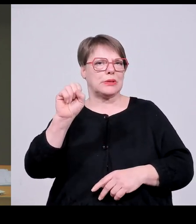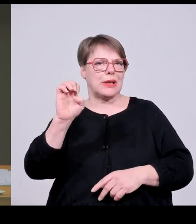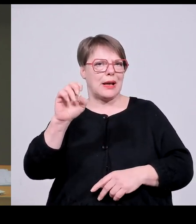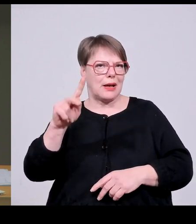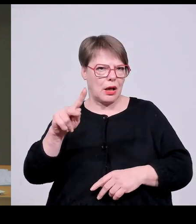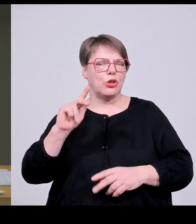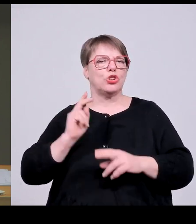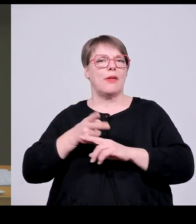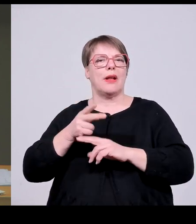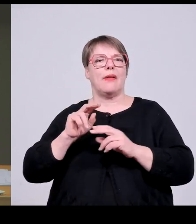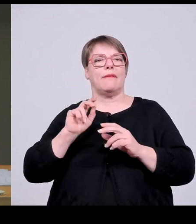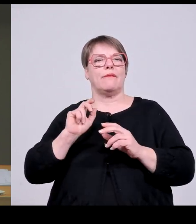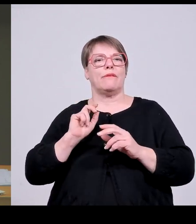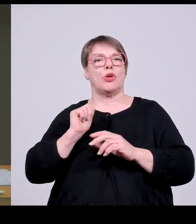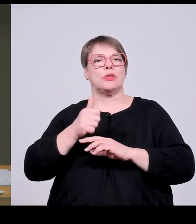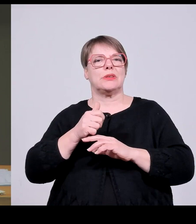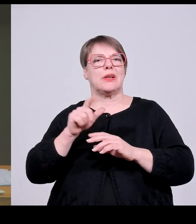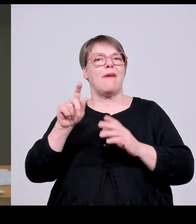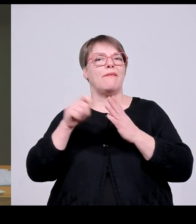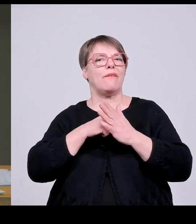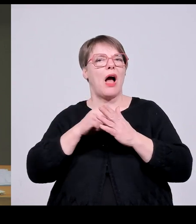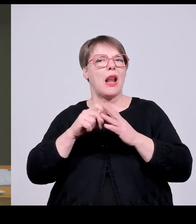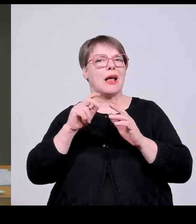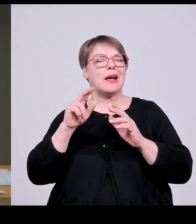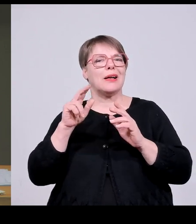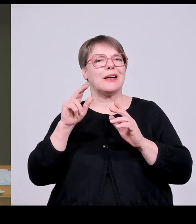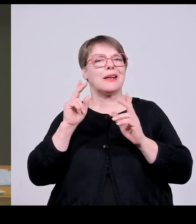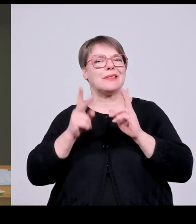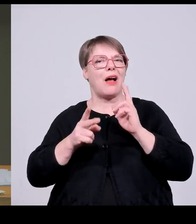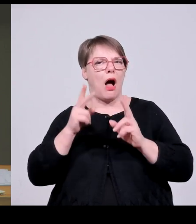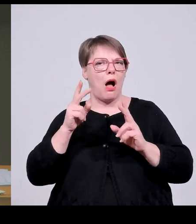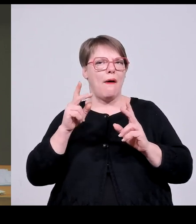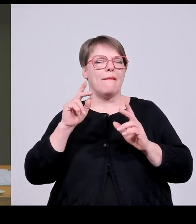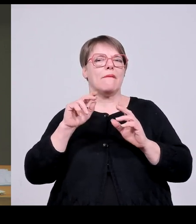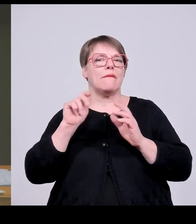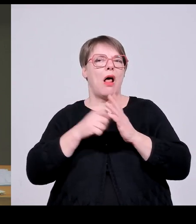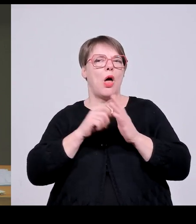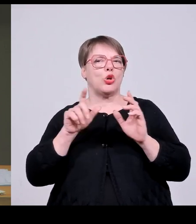aufzustellen, betreuen sie die Plätze direkt hinter den Wahlkabinen und um die Wahlkabinen herum.